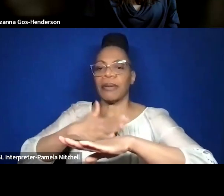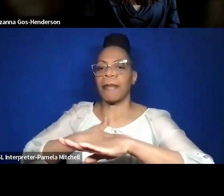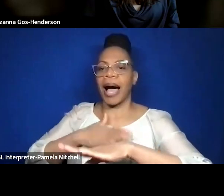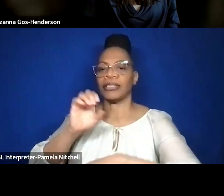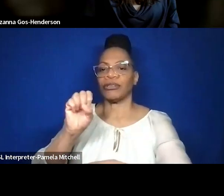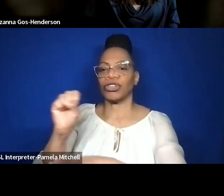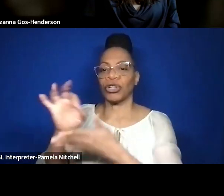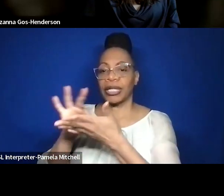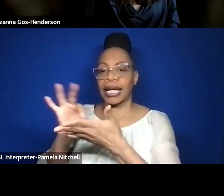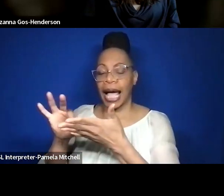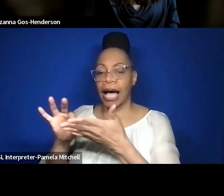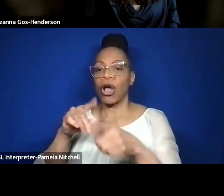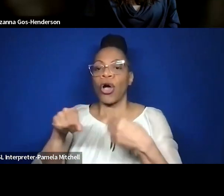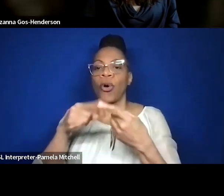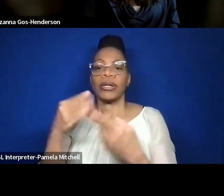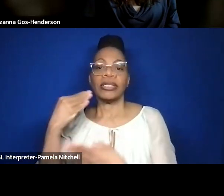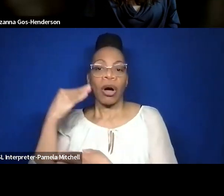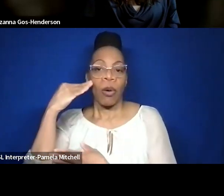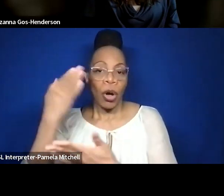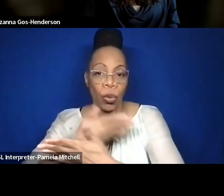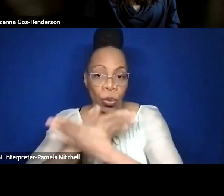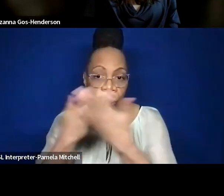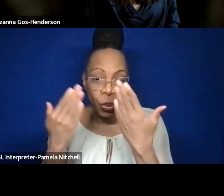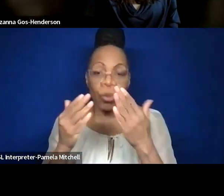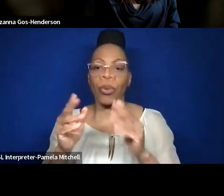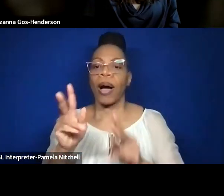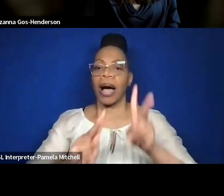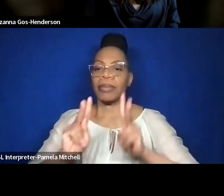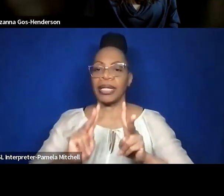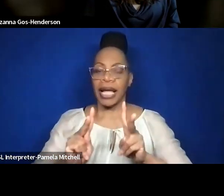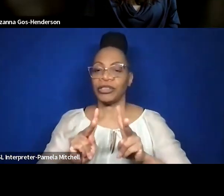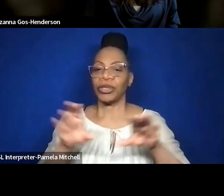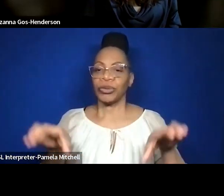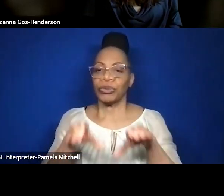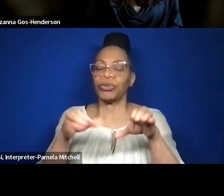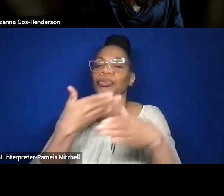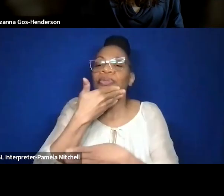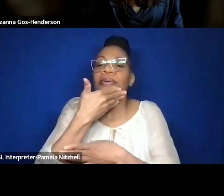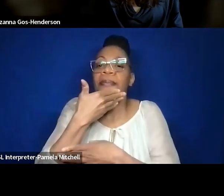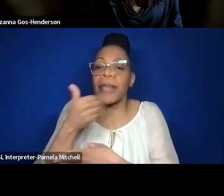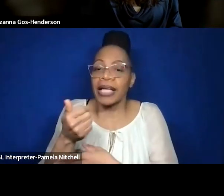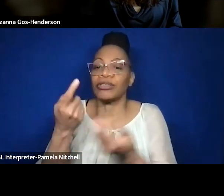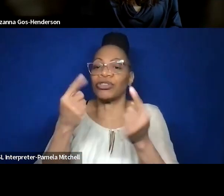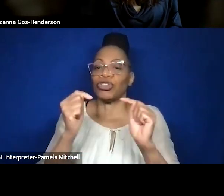cuando se trata de nuestra población sin hogar, nuestra población vulnerable, harán todo lo posible para acomodarlos. Entonces, como dije,